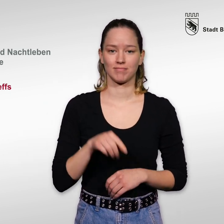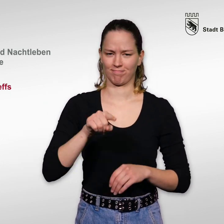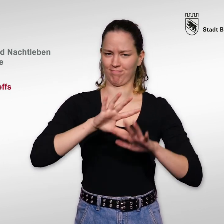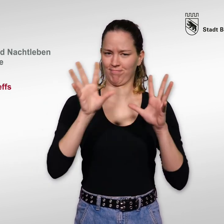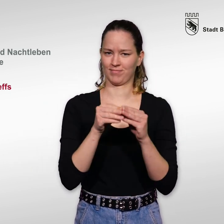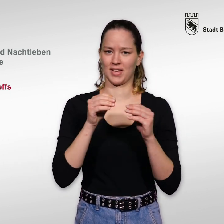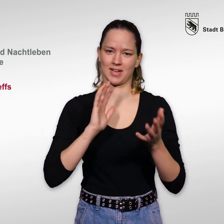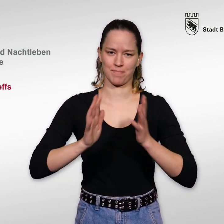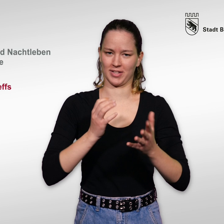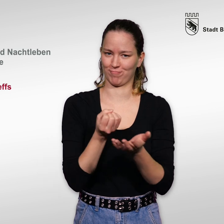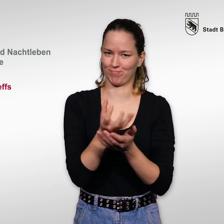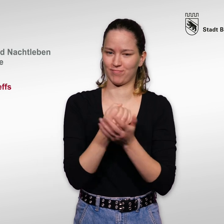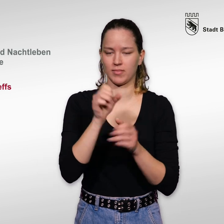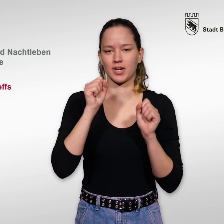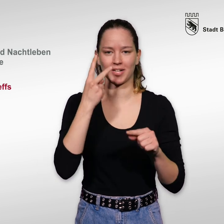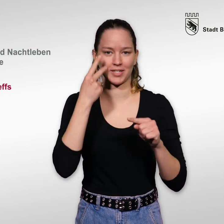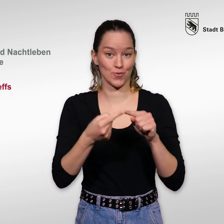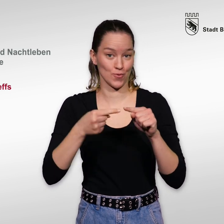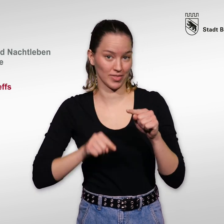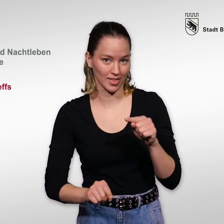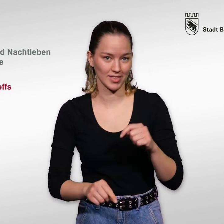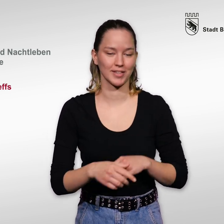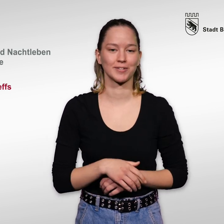Diese Informationen findest du unter diesem Video.